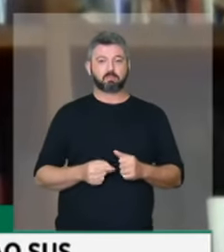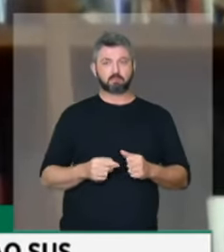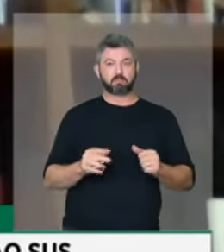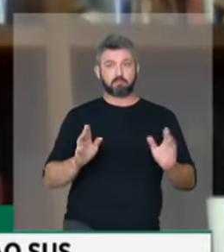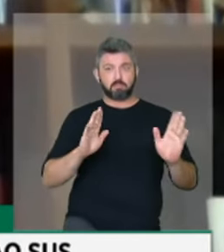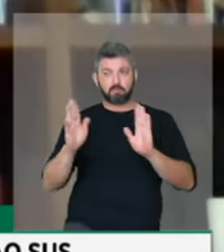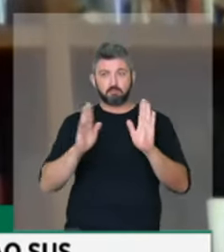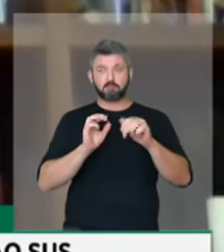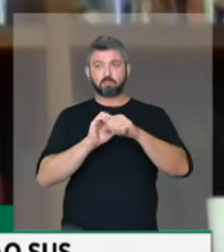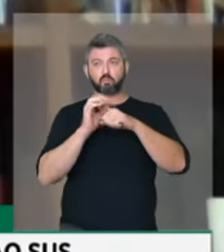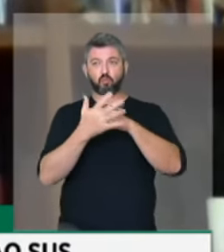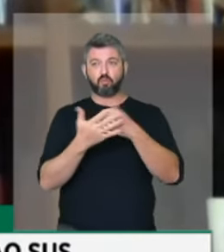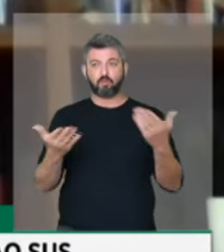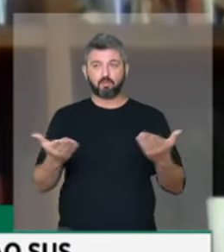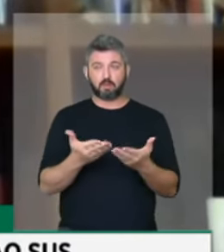SETORES QUE NA REVISTA FORTUNA